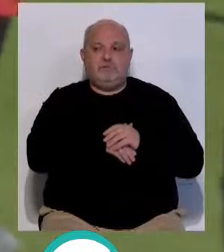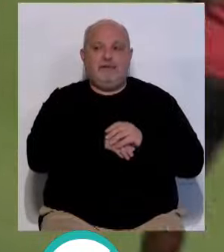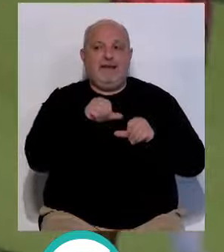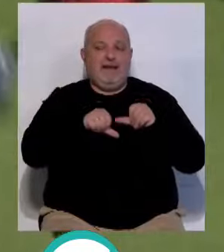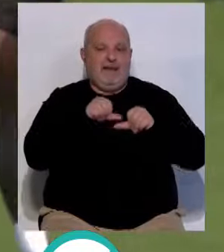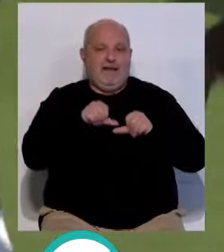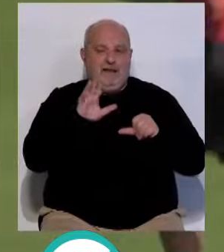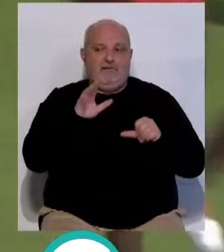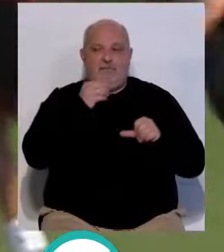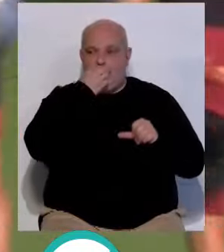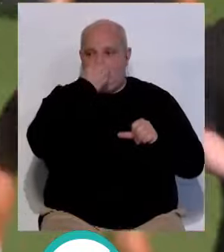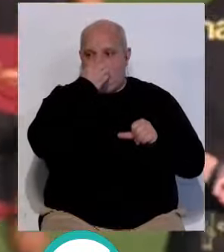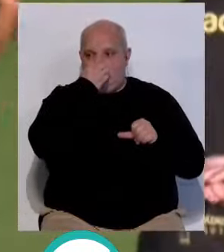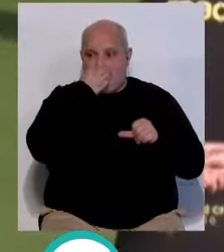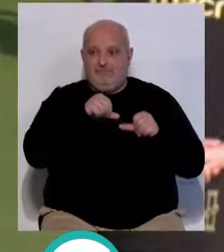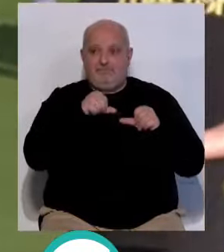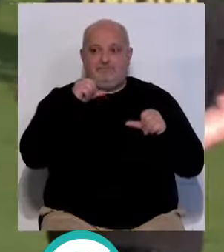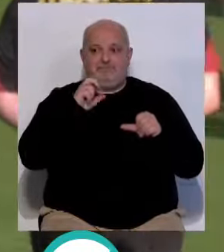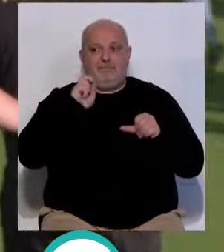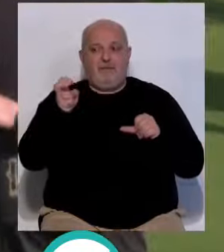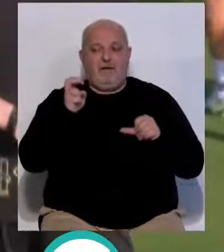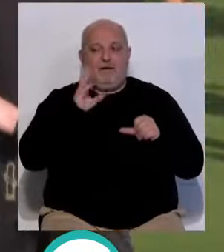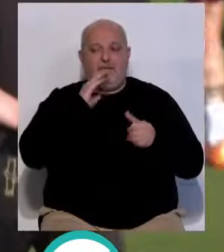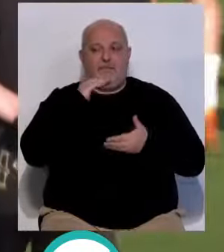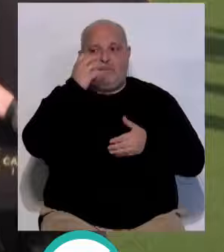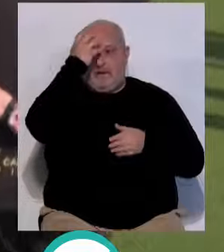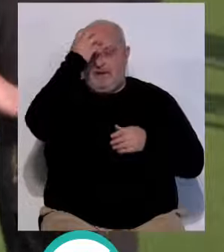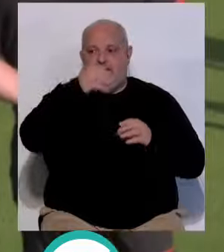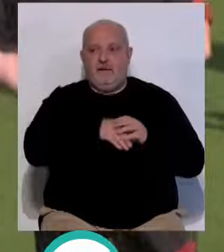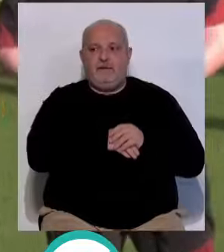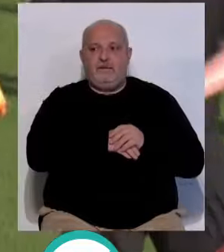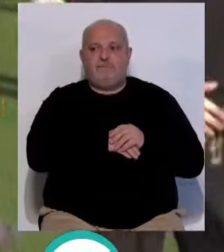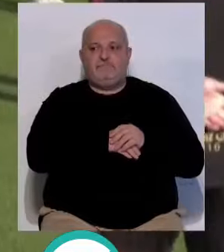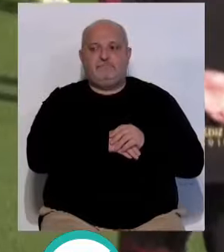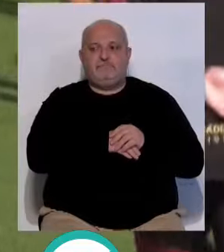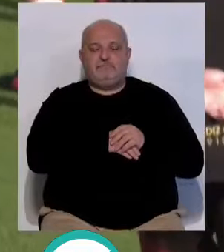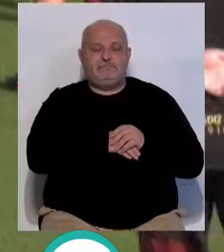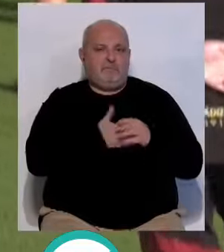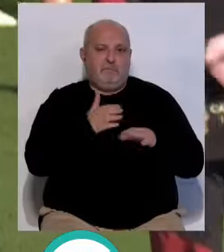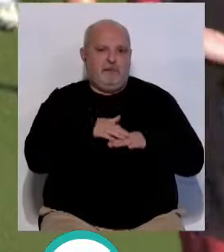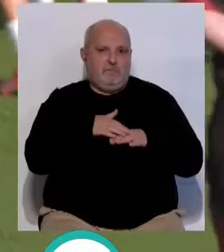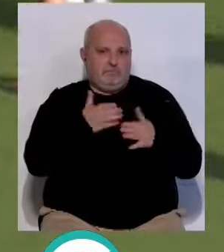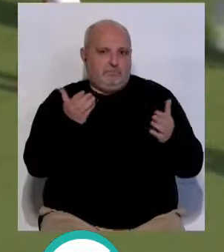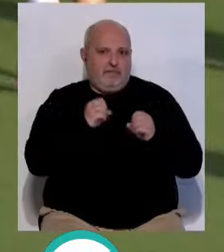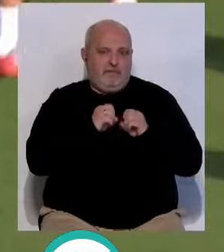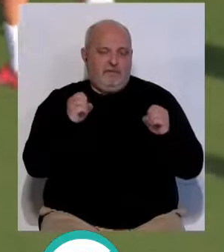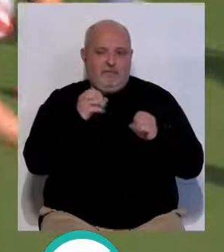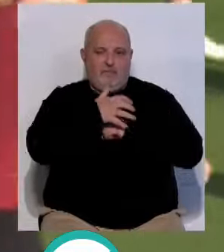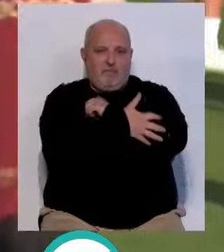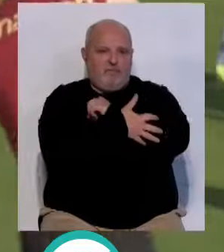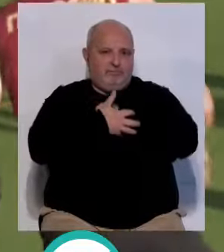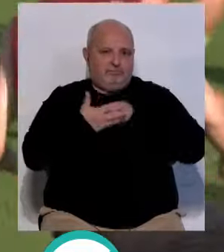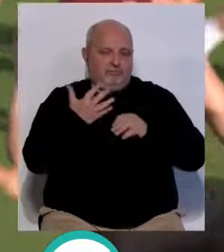exceptuando lo que ha jugado en en Copa del Rey H es mínimo mínimo muy pobre muy pobre es que